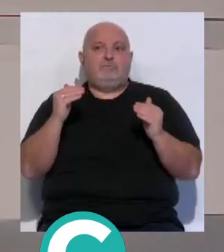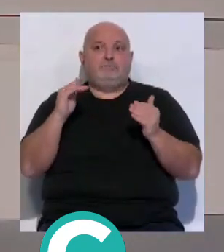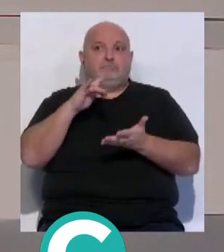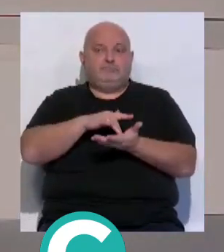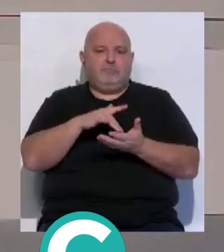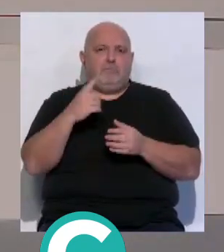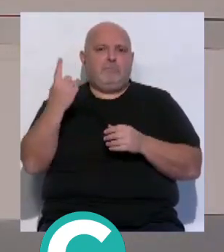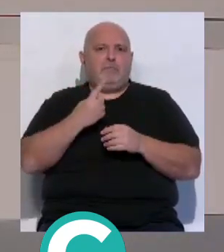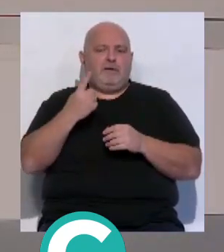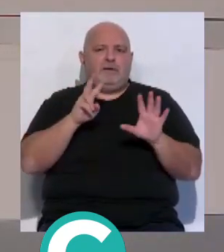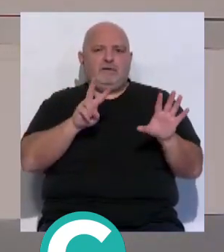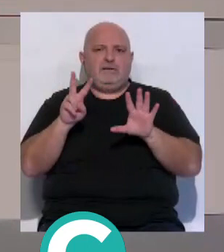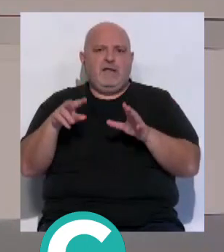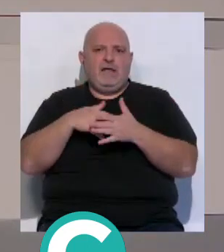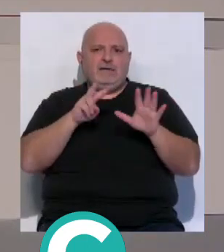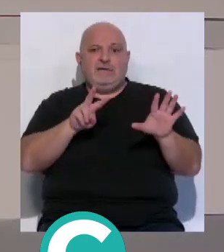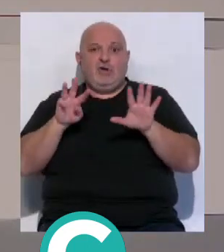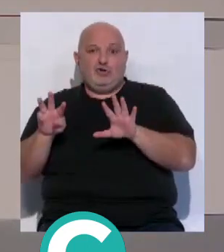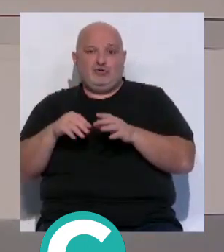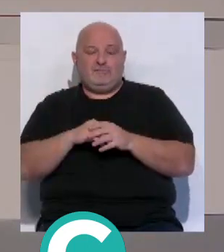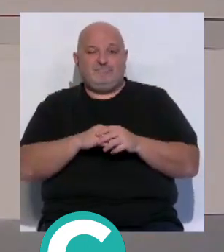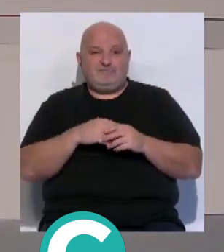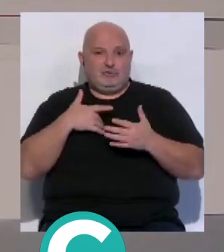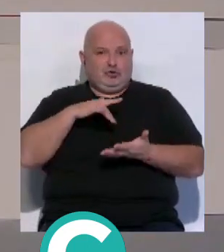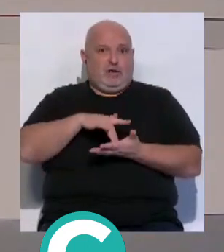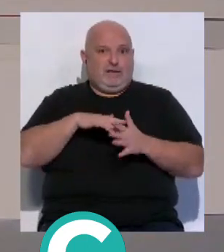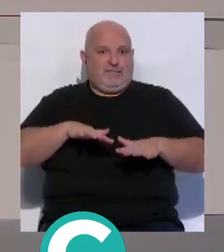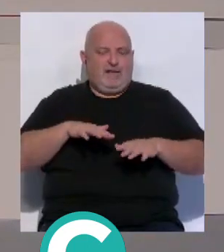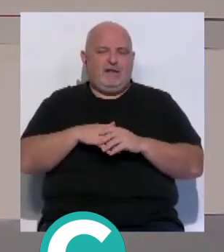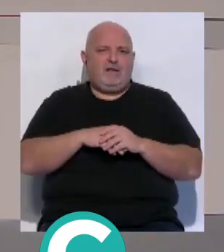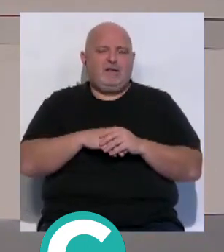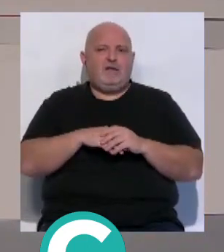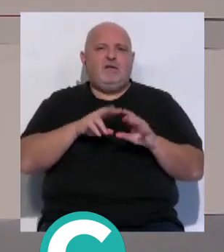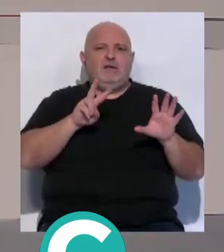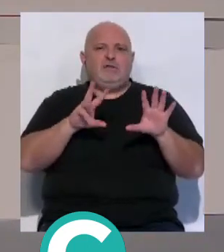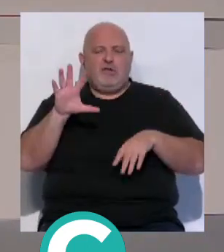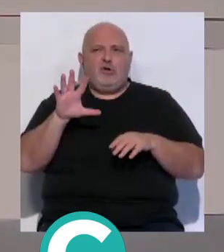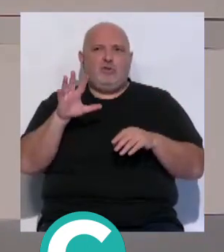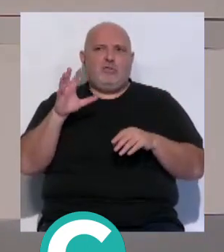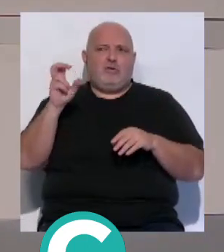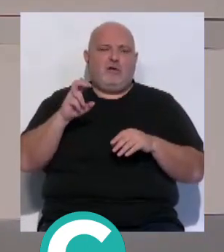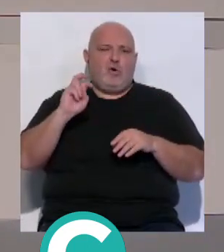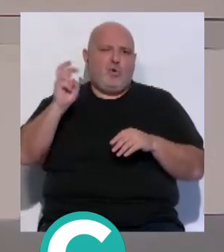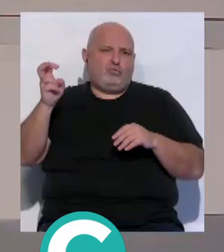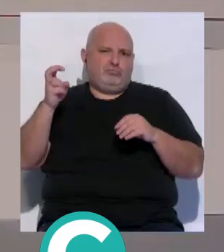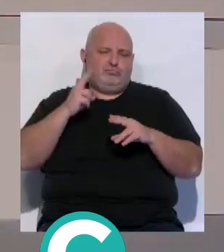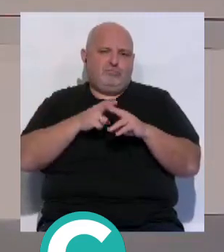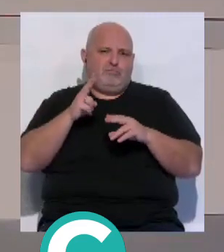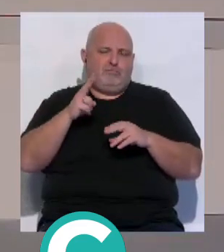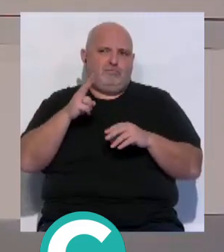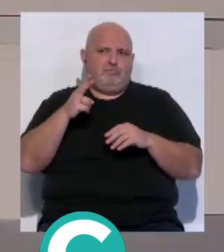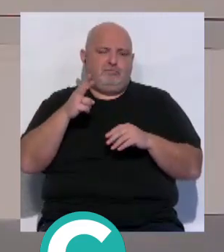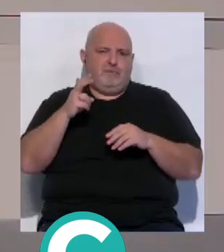en primera división de la 77 78 y después también me hablaron de las 75 con domingo balmaña con los